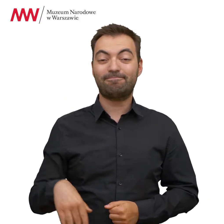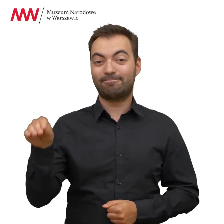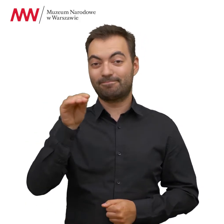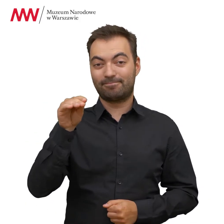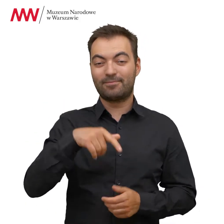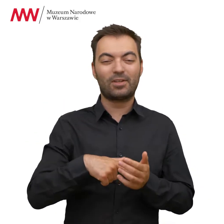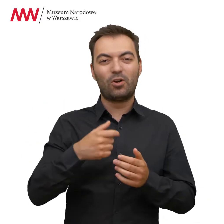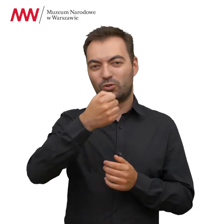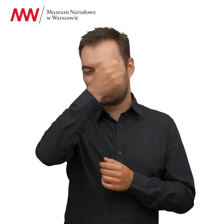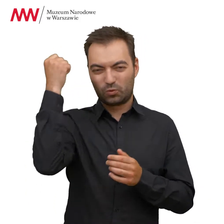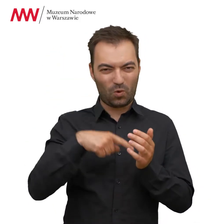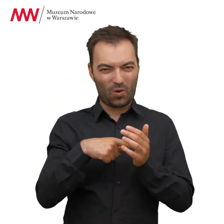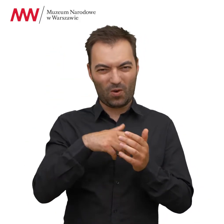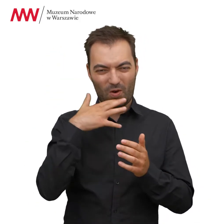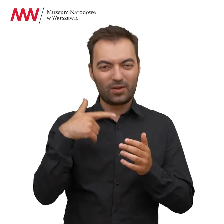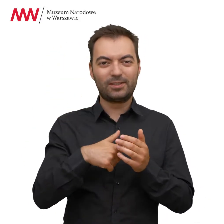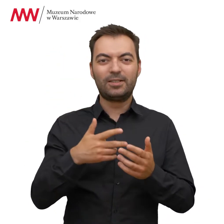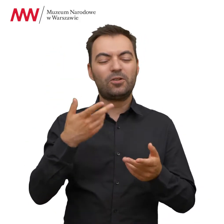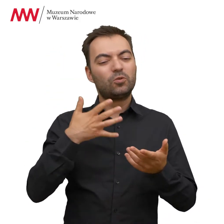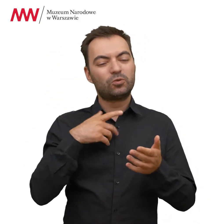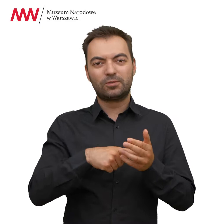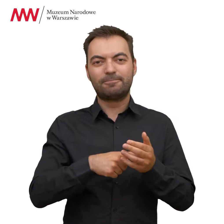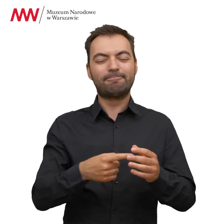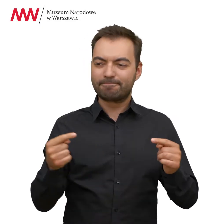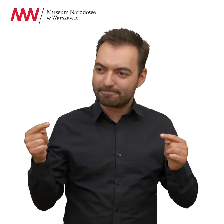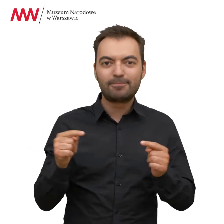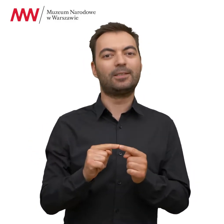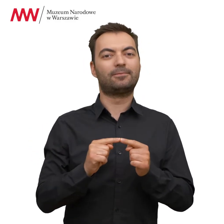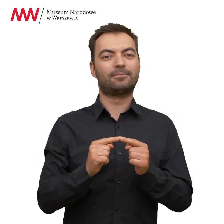To dlatego naczynia ze szkła rubinowego uważano za najwłaściwsze